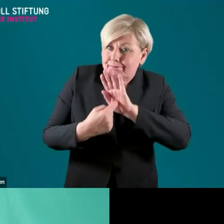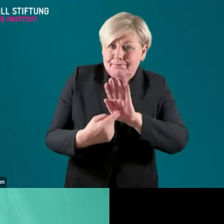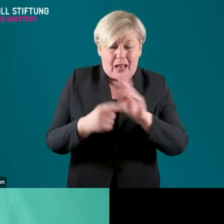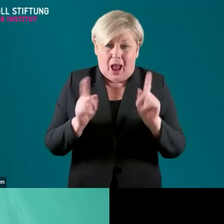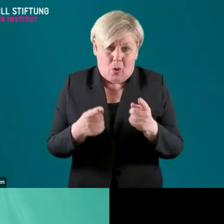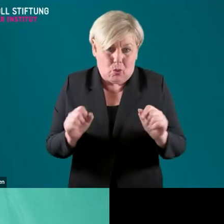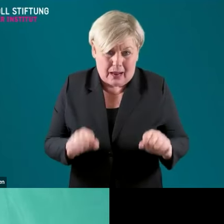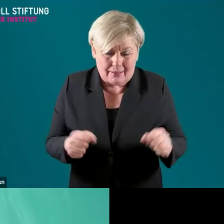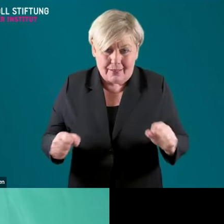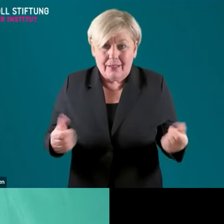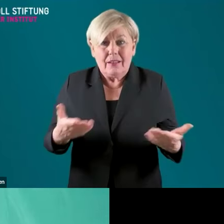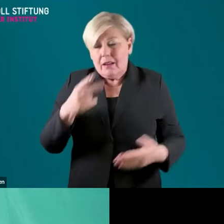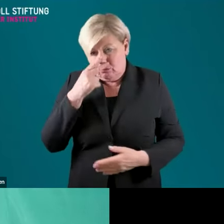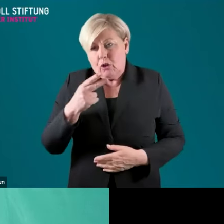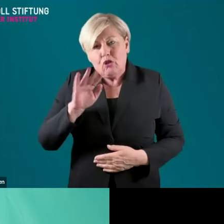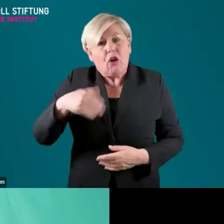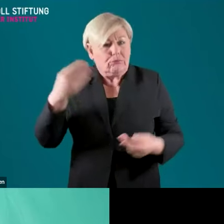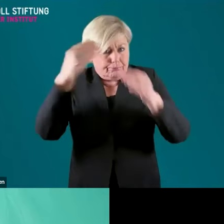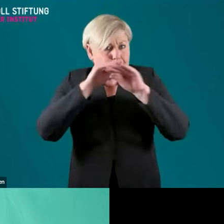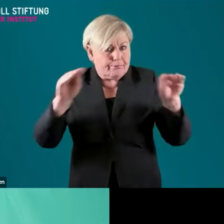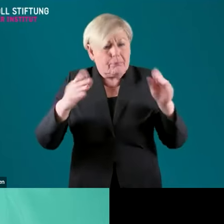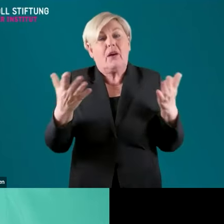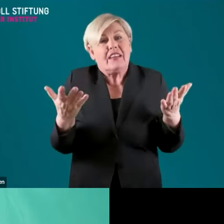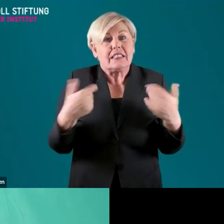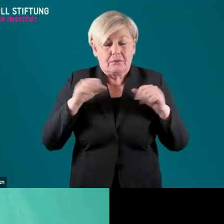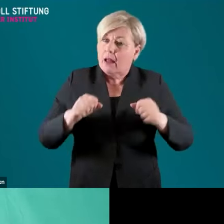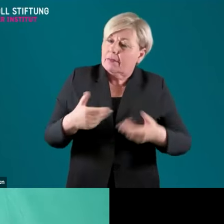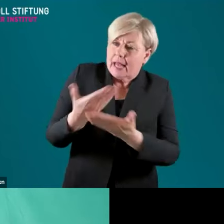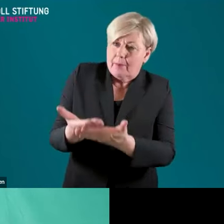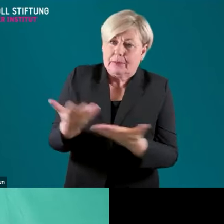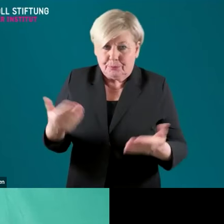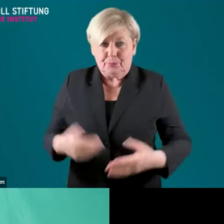Werden wir noch nachreichen, ob wir da etwas zur Verfügung stellen können.